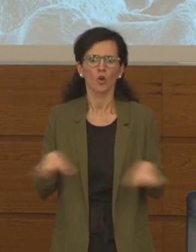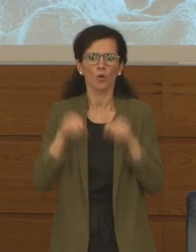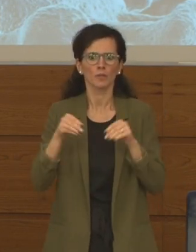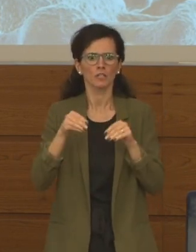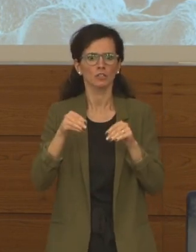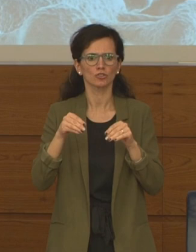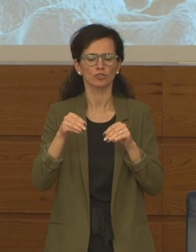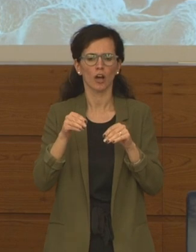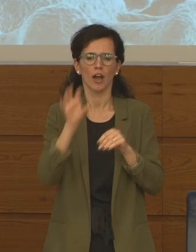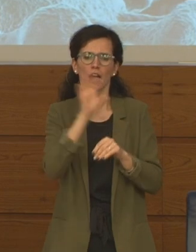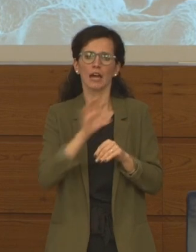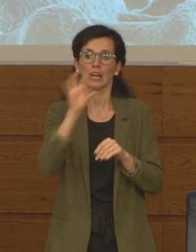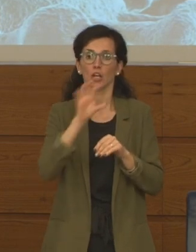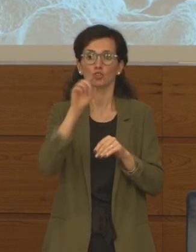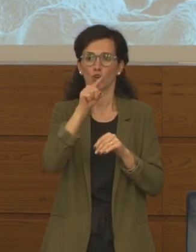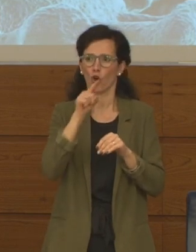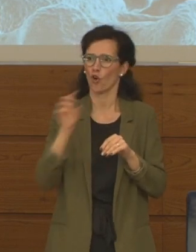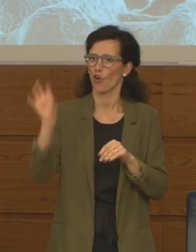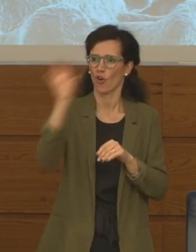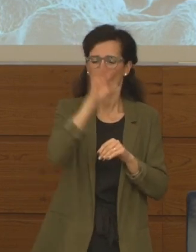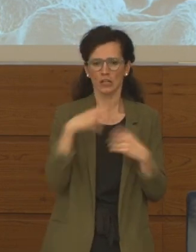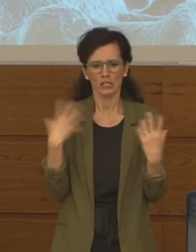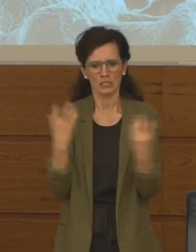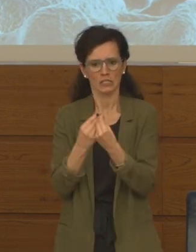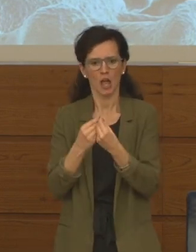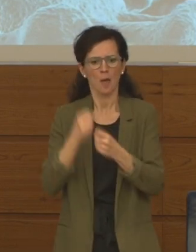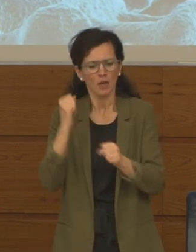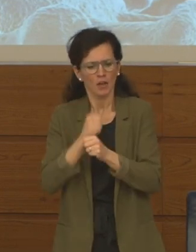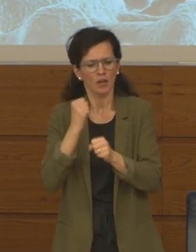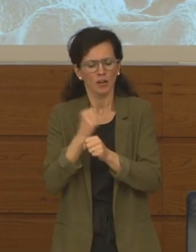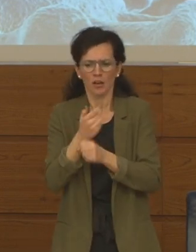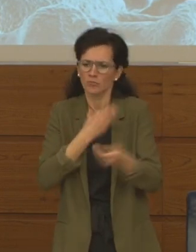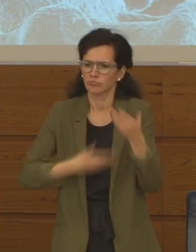regioni coinvolte, hanno fatto veramente un lavoro incredibile anche di